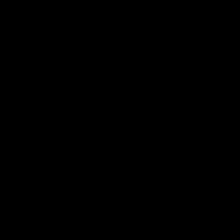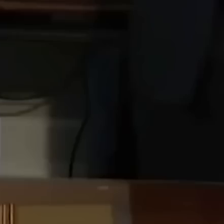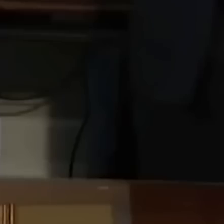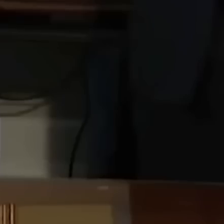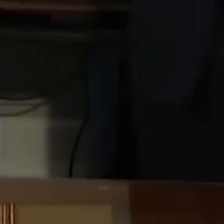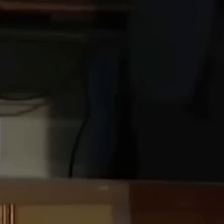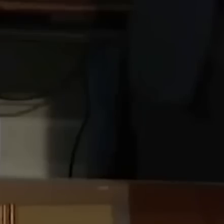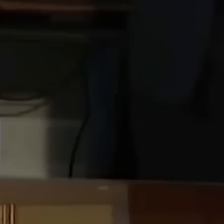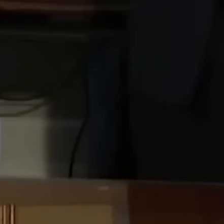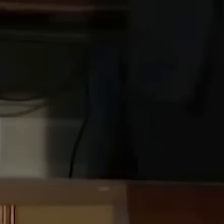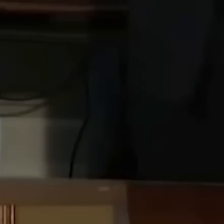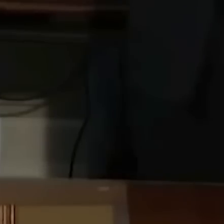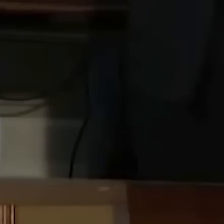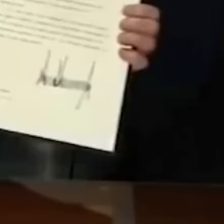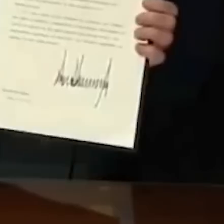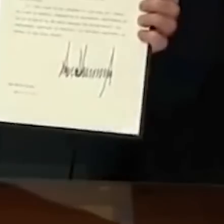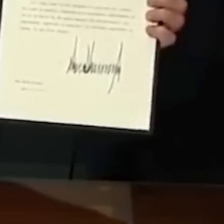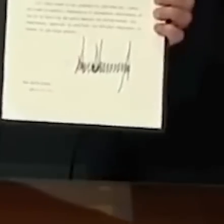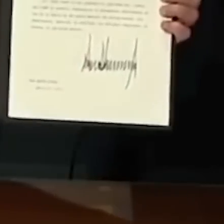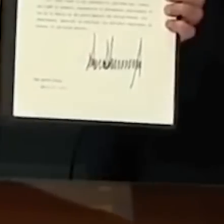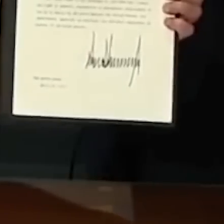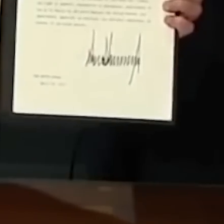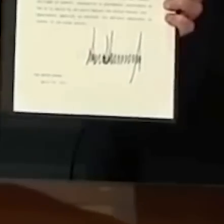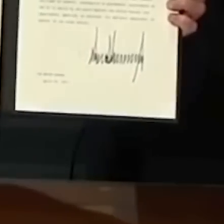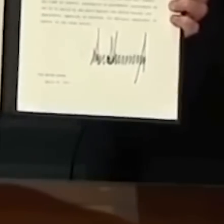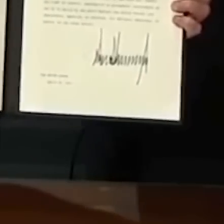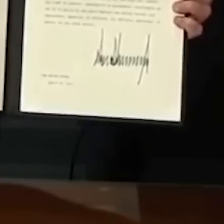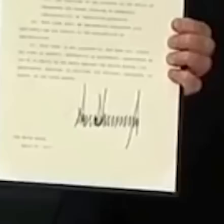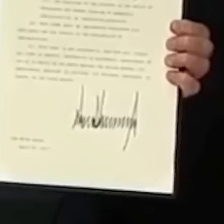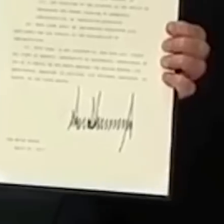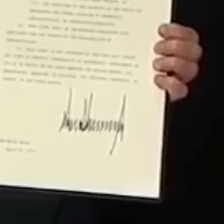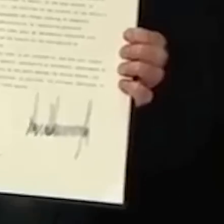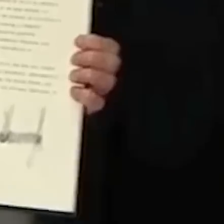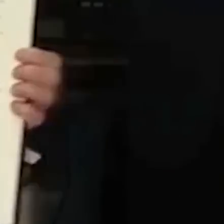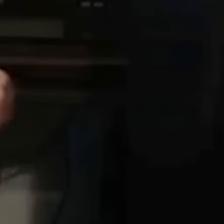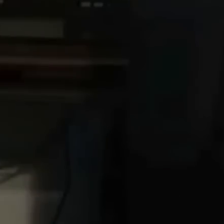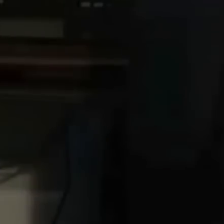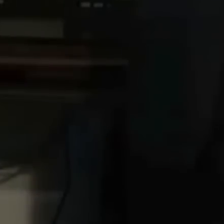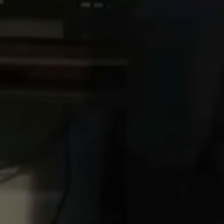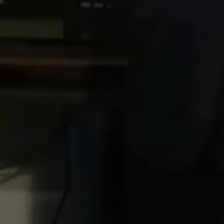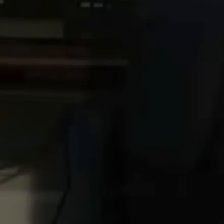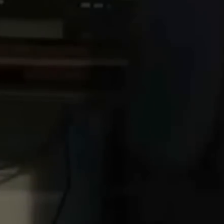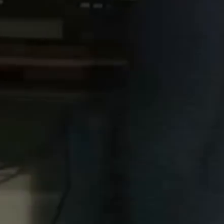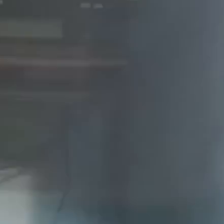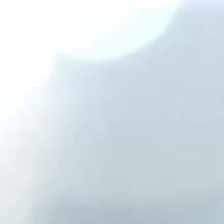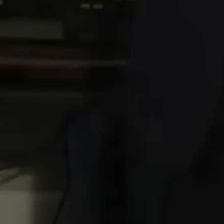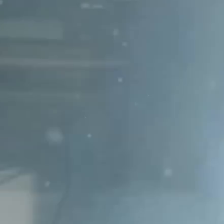luego de que Donald Trump firmara un decreto en el cual se cambiaría el nombre de Golfo de México a